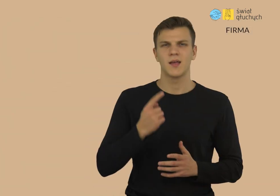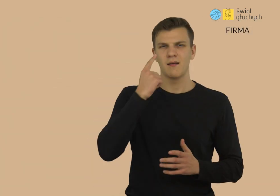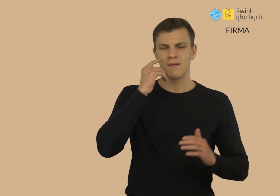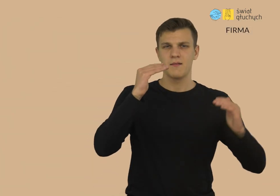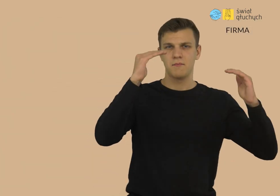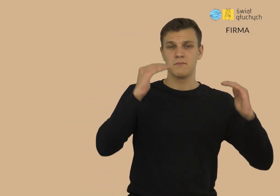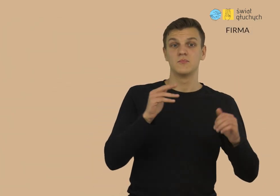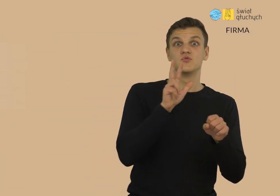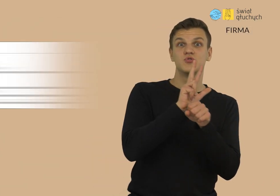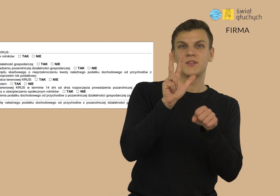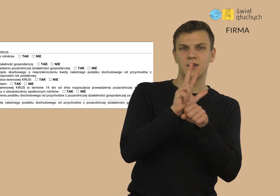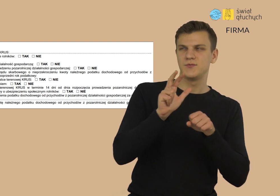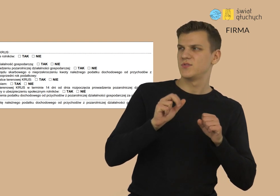Trzynasty punkt.